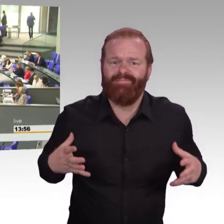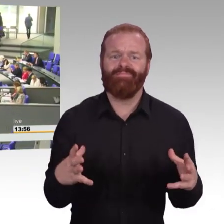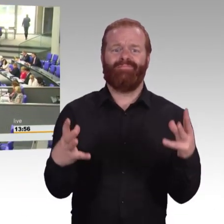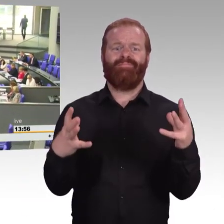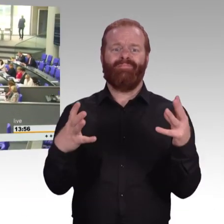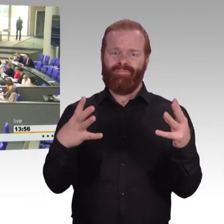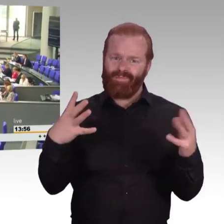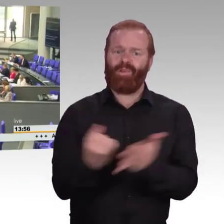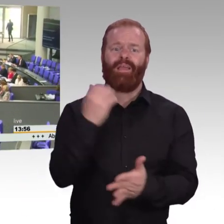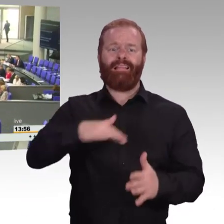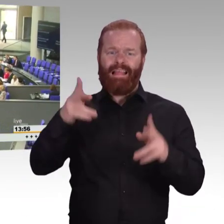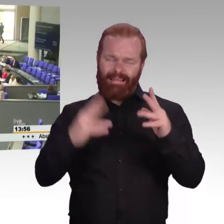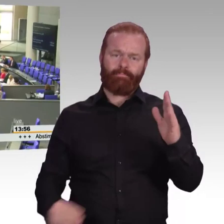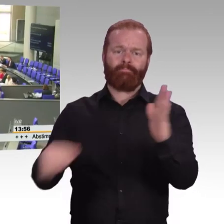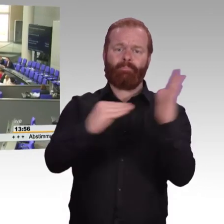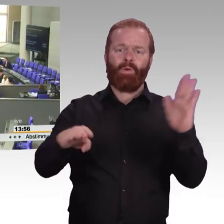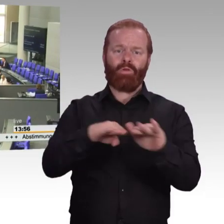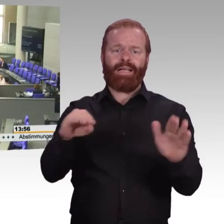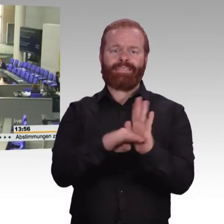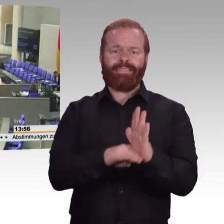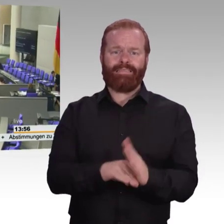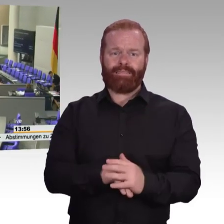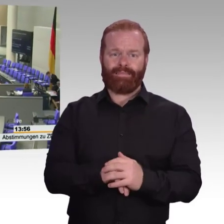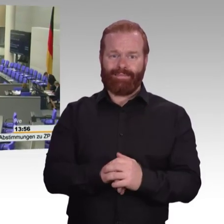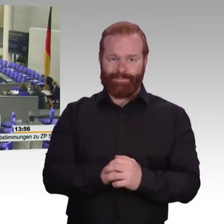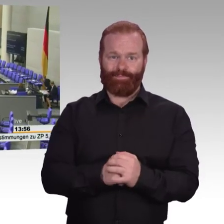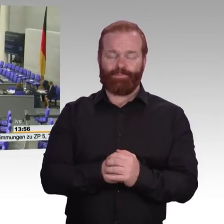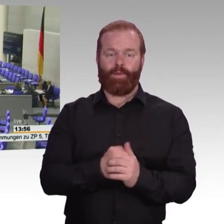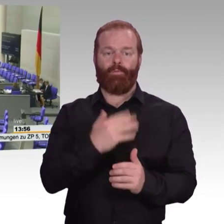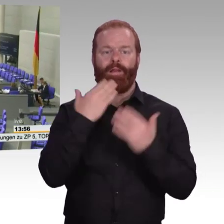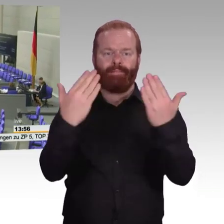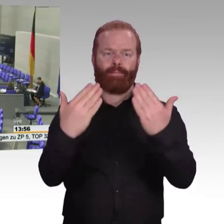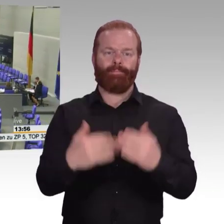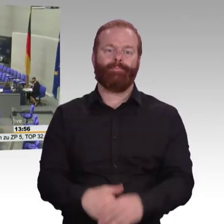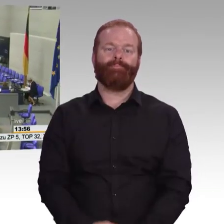(Rednerwechsel) Sehr geehrte Frau Präsidentin, meine sehr geehrten Damen und Herren, seit über 20 Jahren wird nun mehr die Debatte